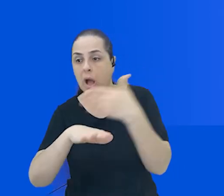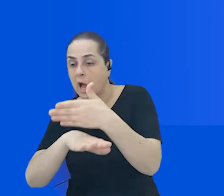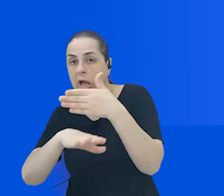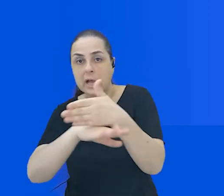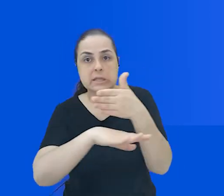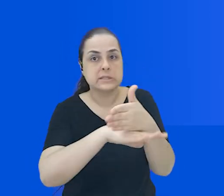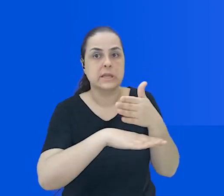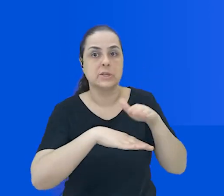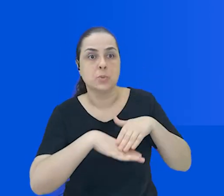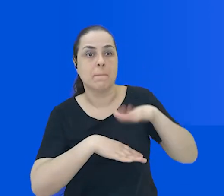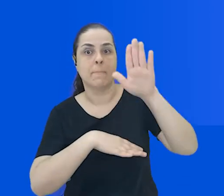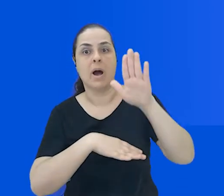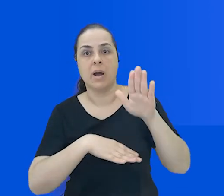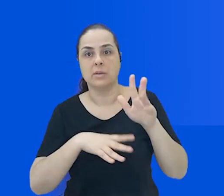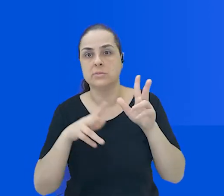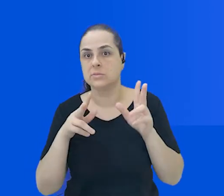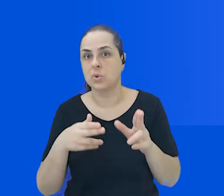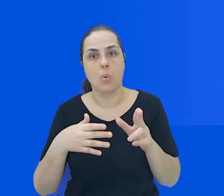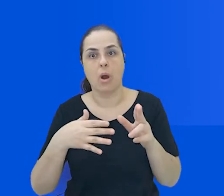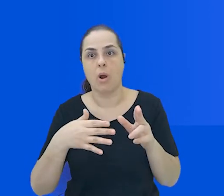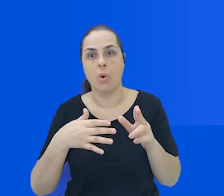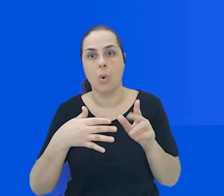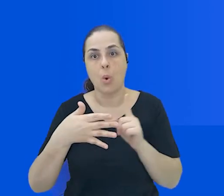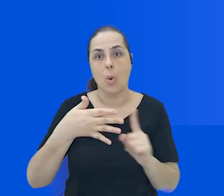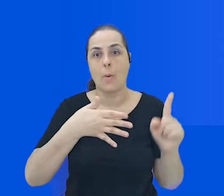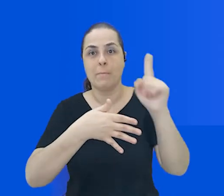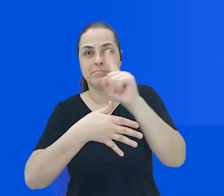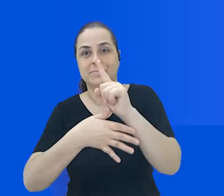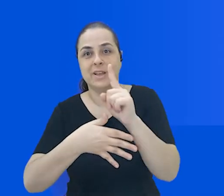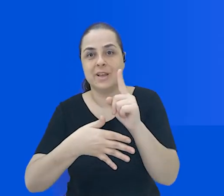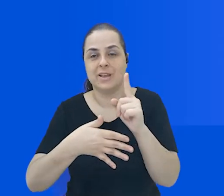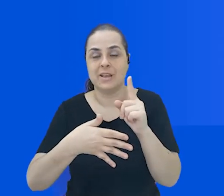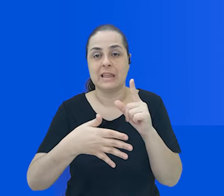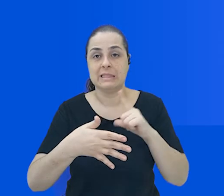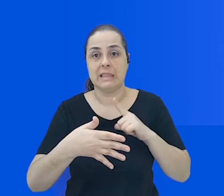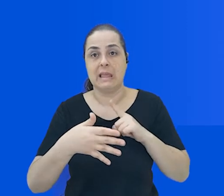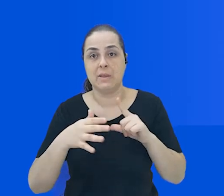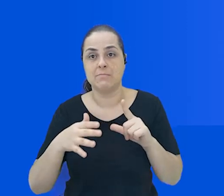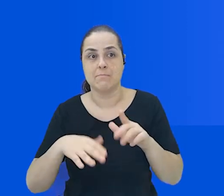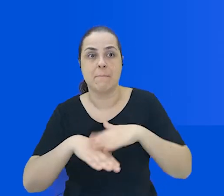Ambientes mais rígidos, que super valorizam a questão racional.